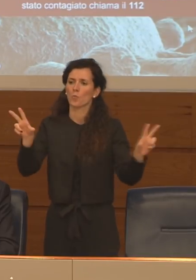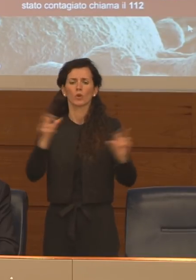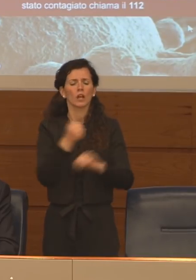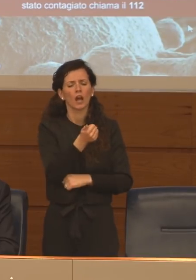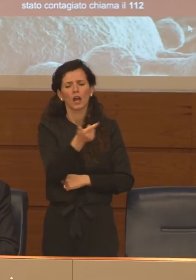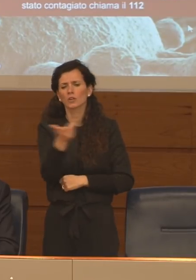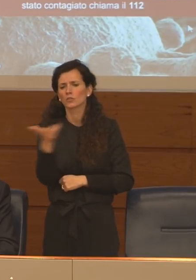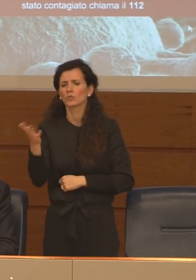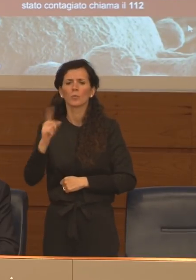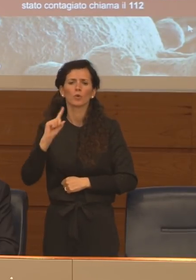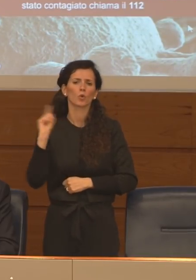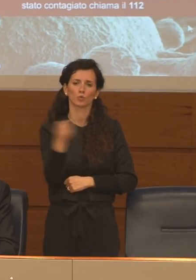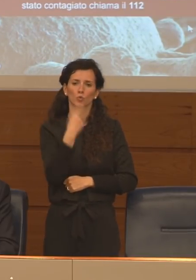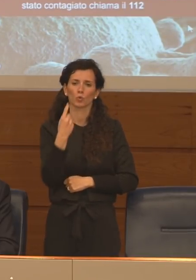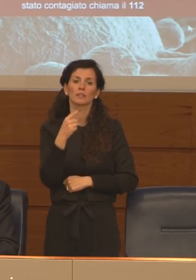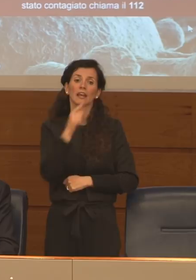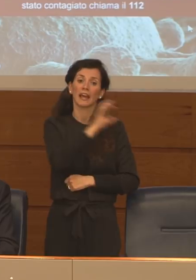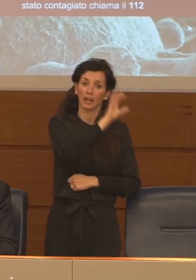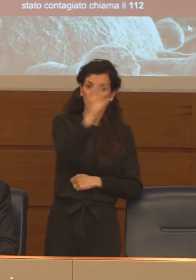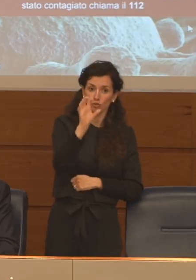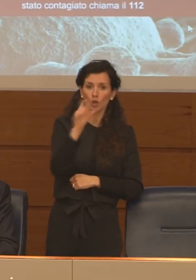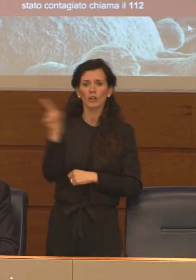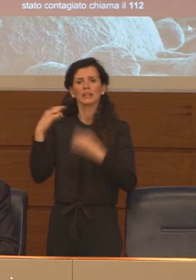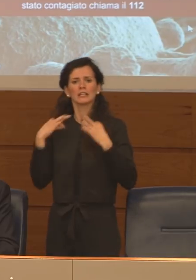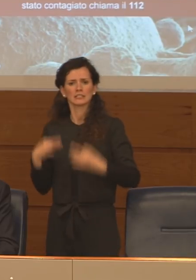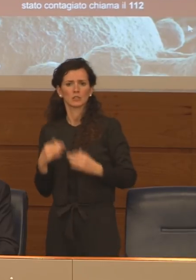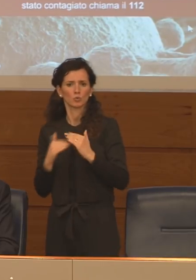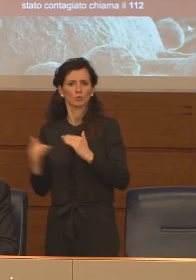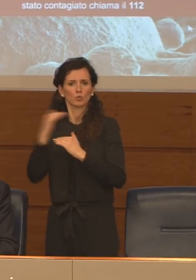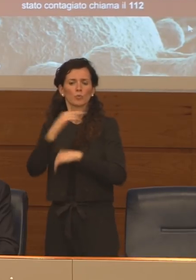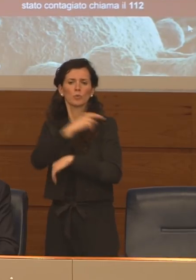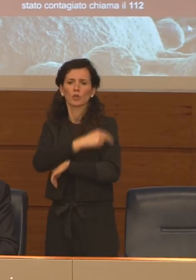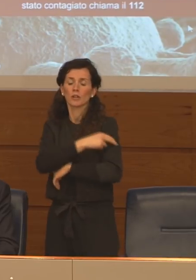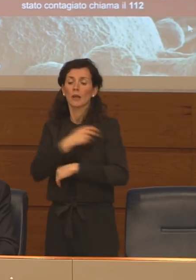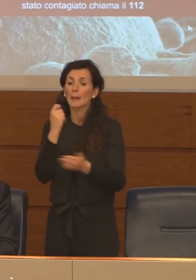degli altri l'importante è che i dati sono coerenti. Grazie.